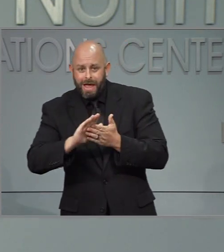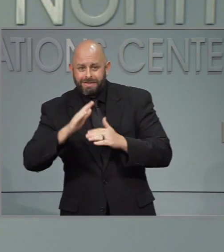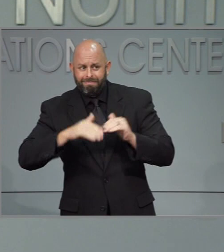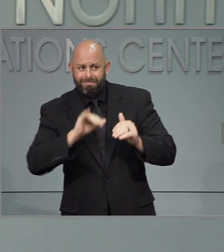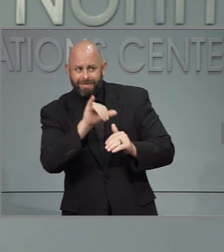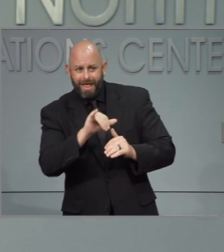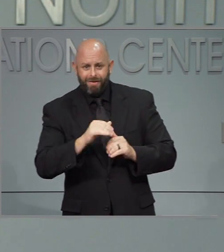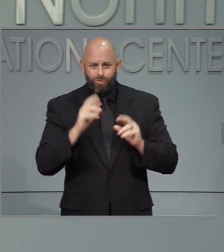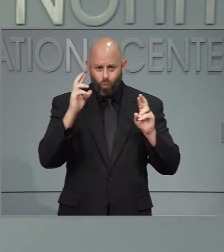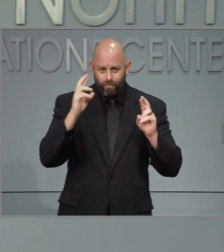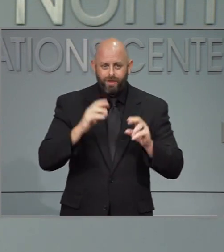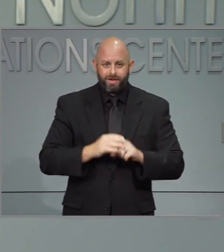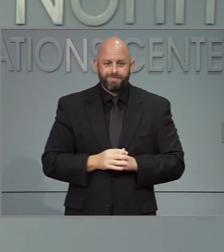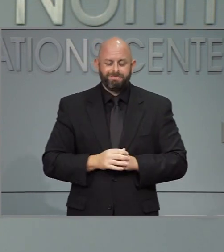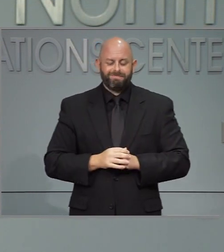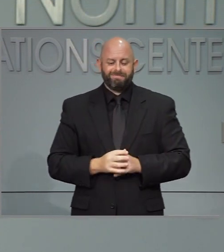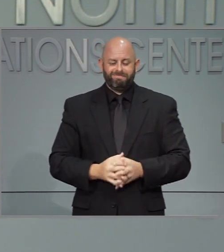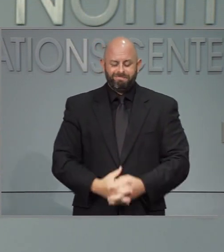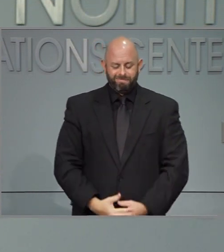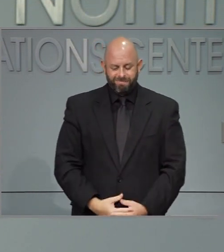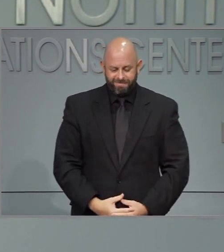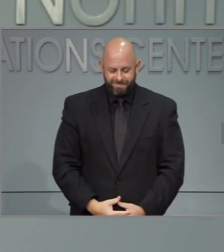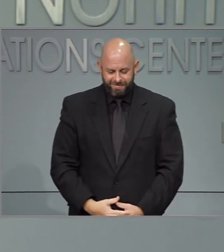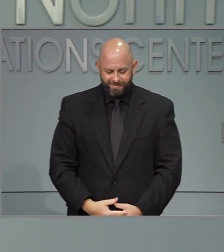Y creo que vamos a hacer un poquito más amable es uno con